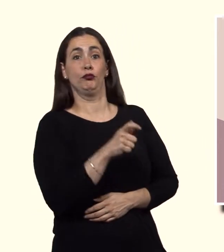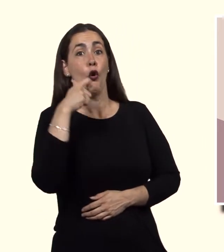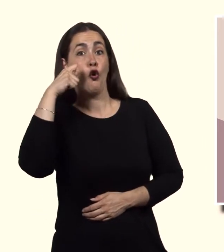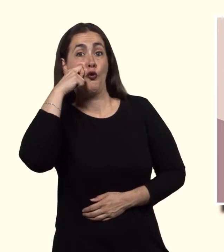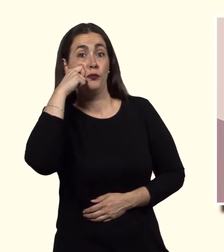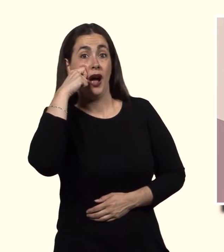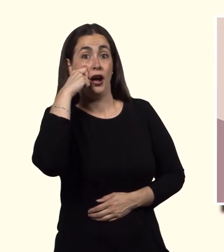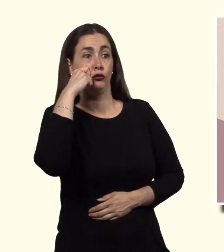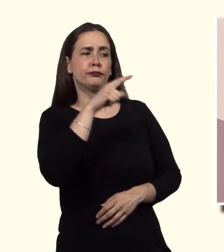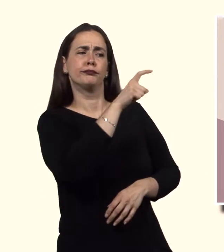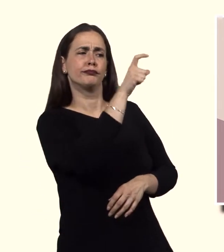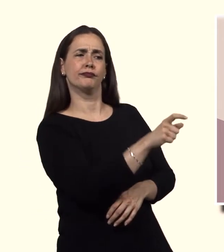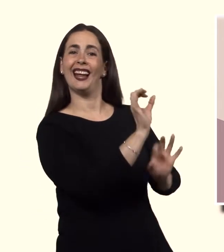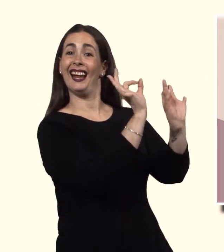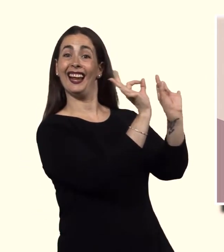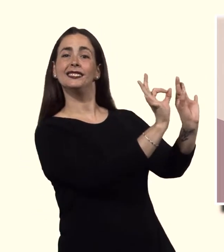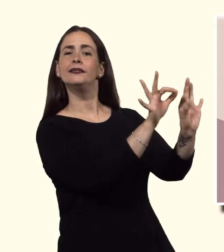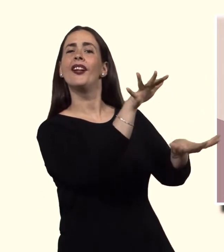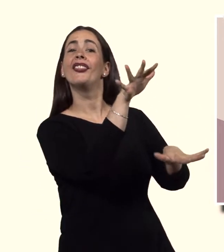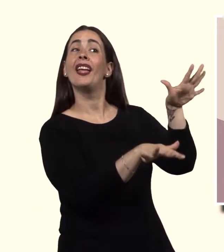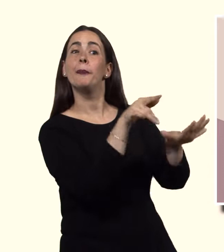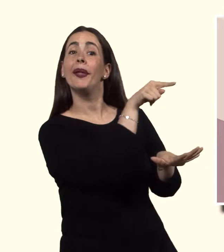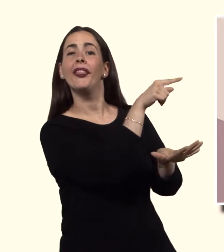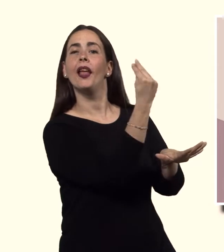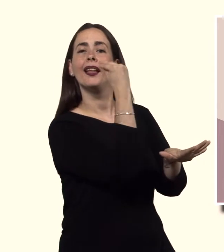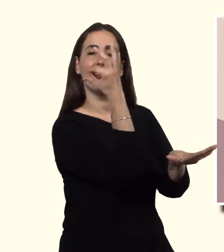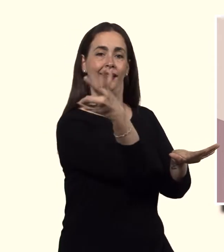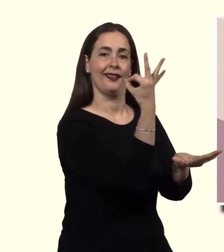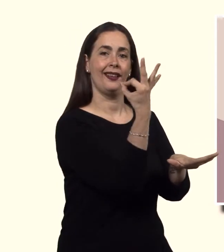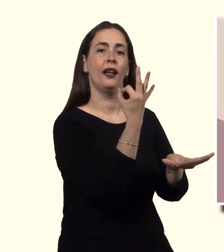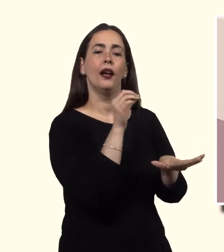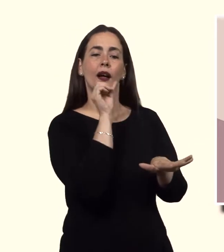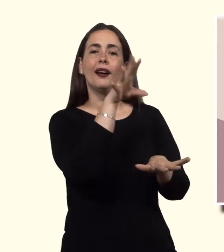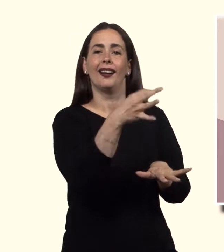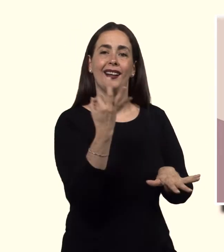Un ésser humà, orgànicament, és el resultat del que ingereix i del que expulsa.